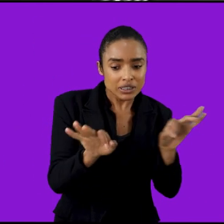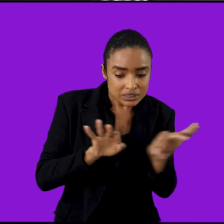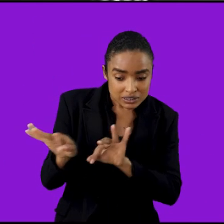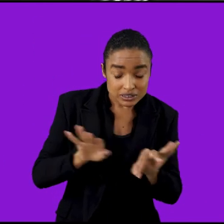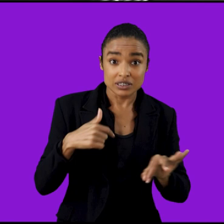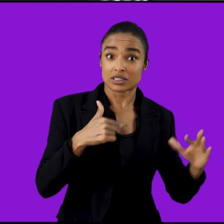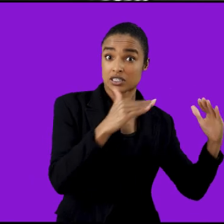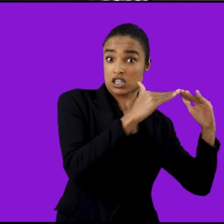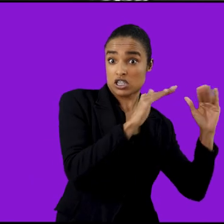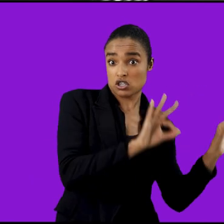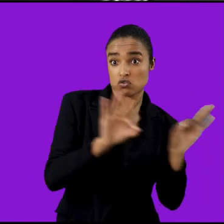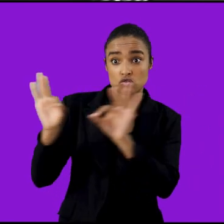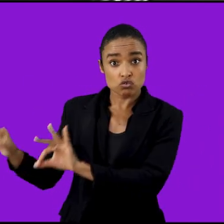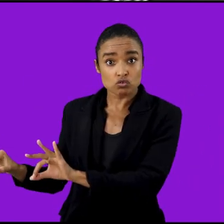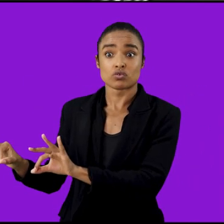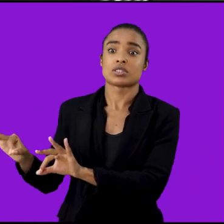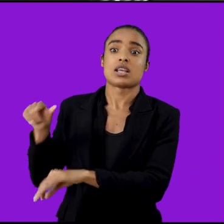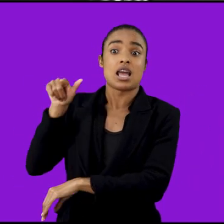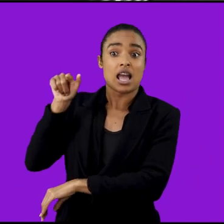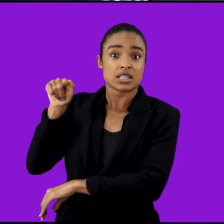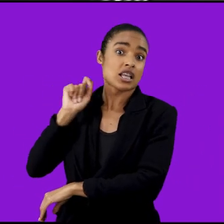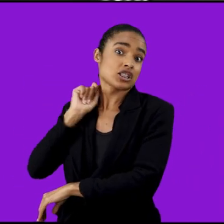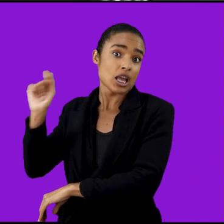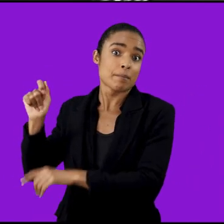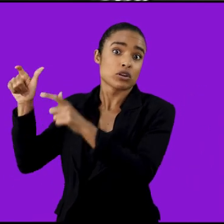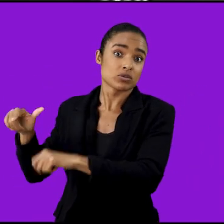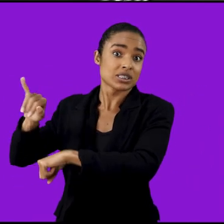Morar aí. De sair de lá da Doutor Zuquim e morar na Sete de Abril, no Centrão. Numa